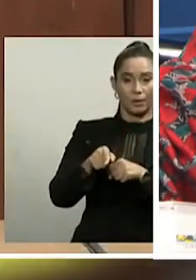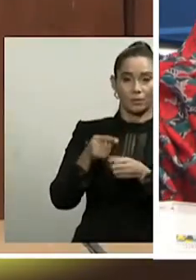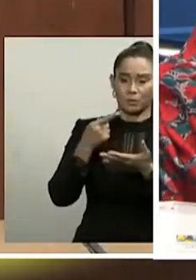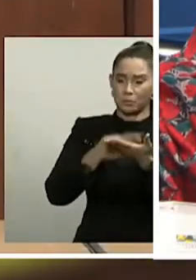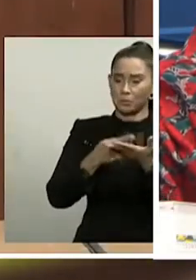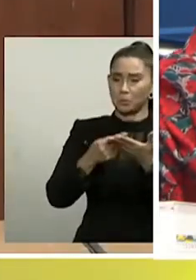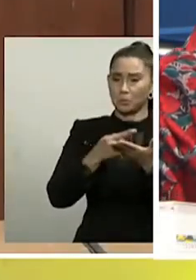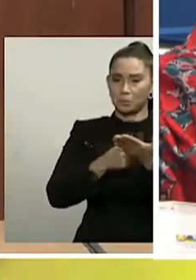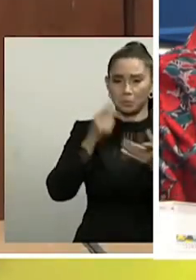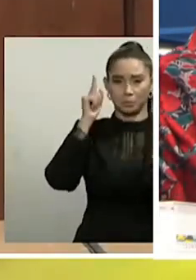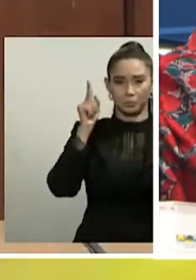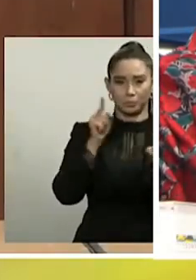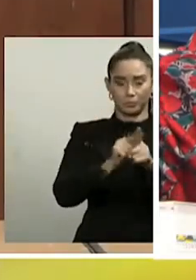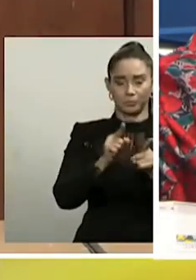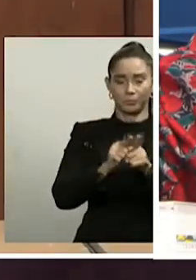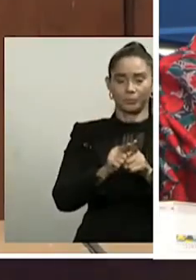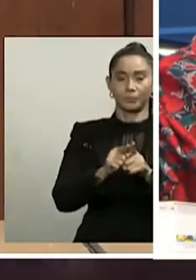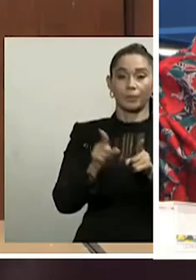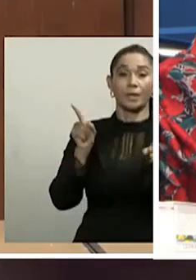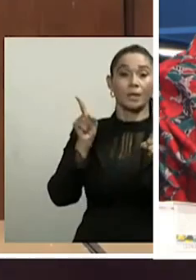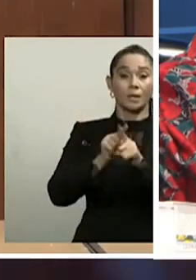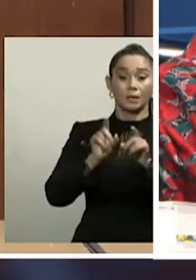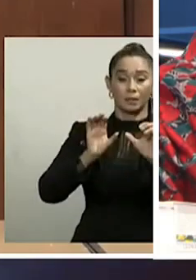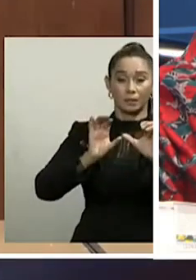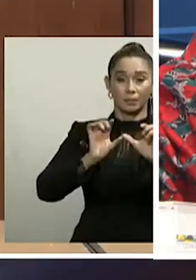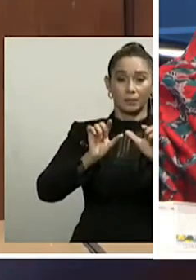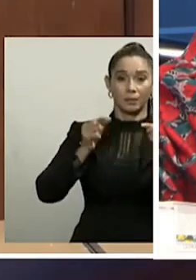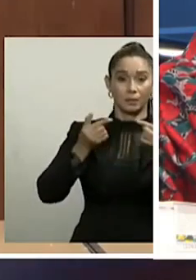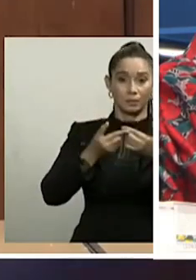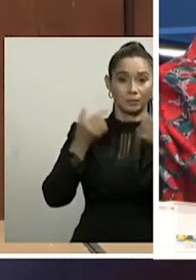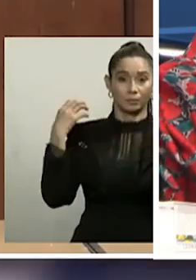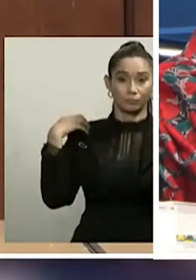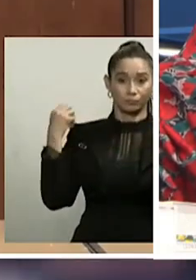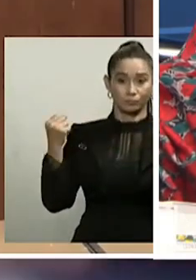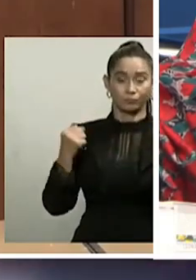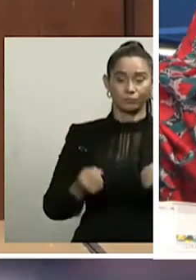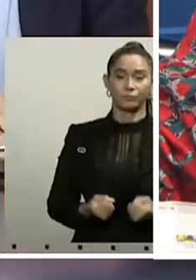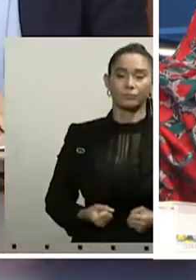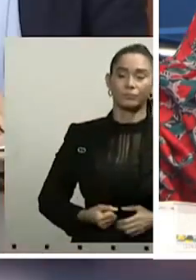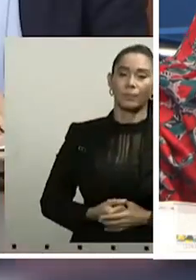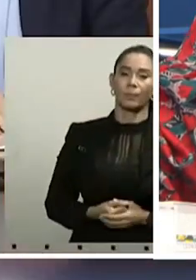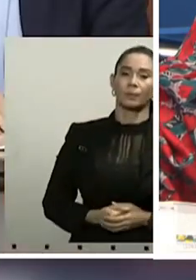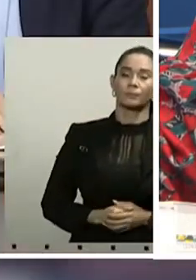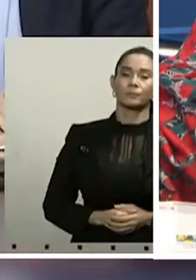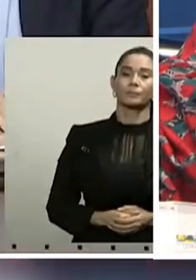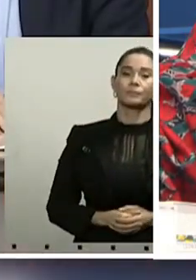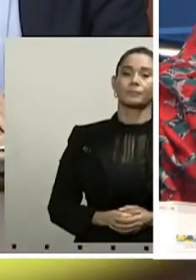ha pasado con otros tantos dominicanos que se le ha entregado una pensión decía el diputado pedro